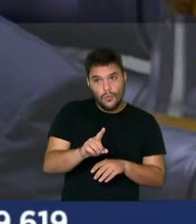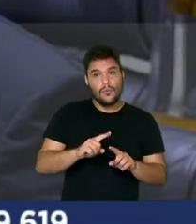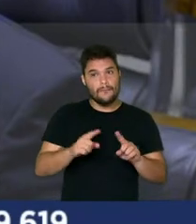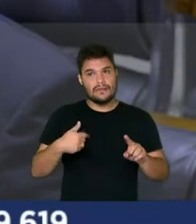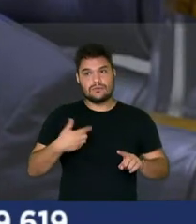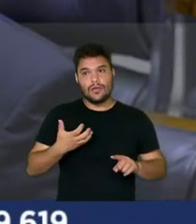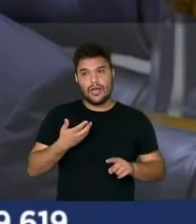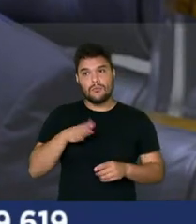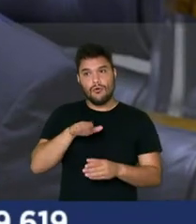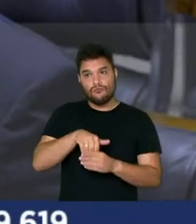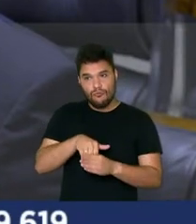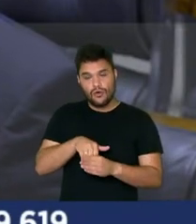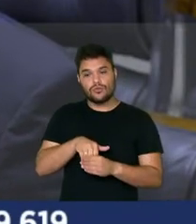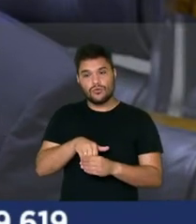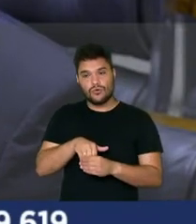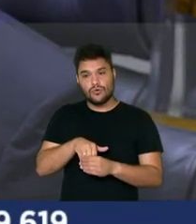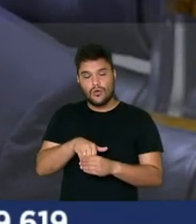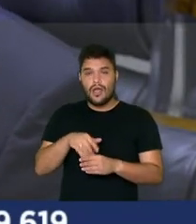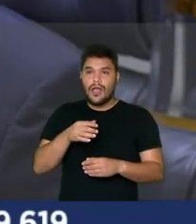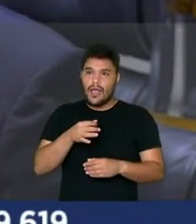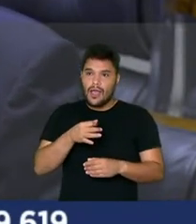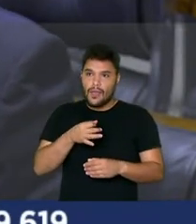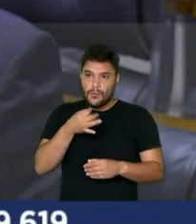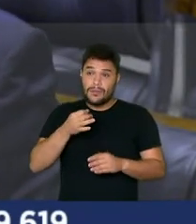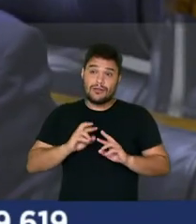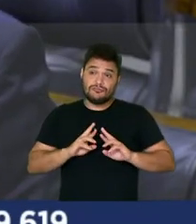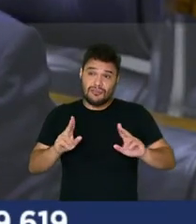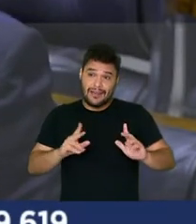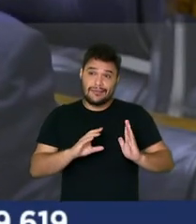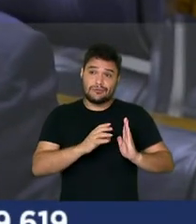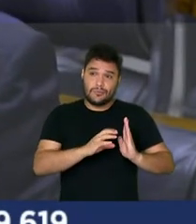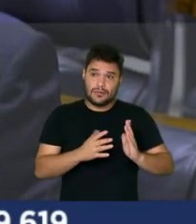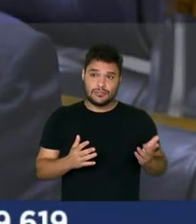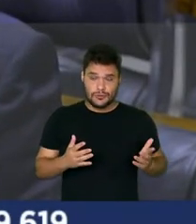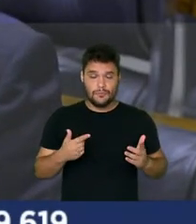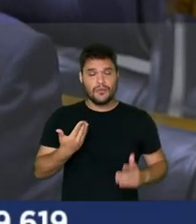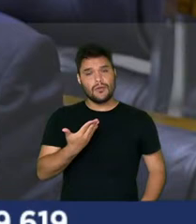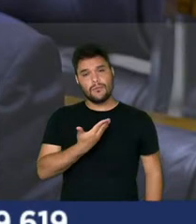PRESIDENTE, O PSD ENCAMINHA NÃO, MAS QUERO MANIFESTAR AQUI MEU VOTO QUE NESSE CASO SERÁ DIVERGENTE O PARTIDO.